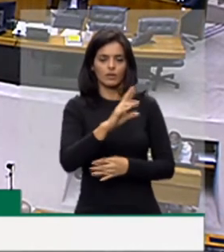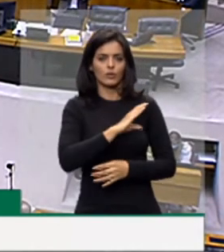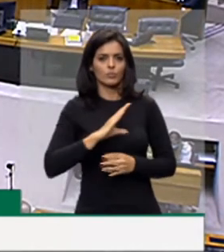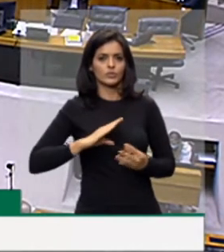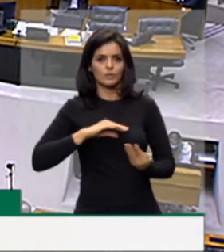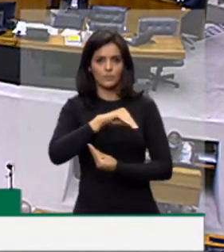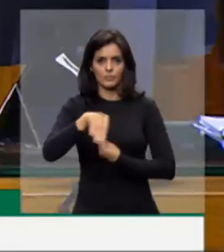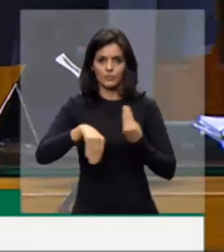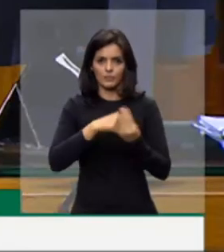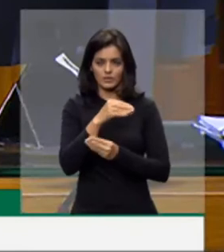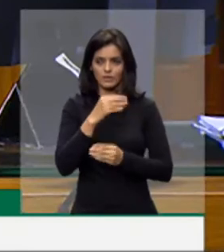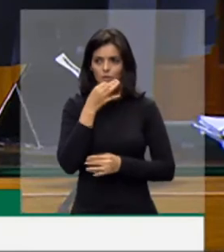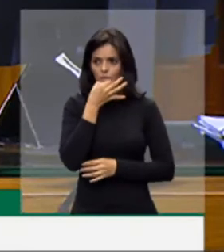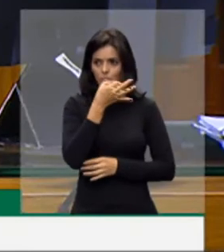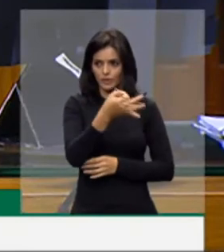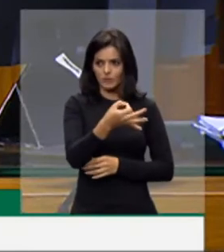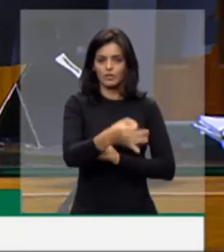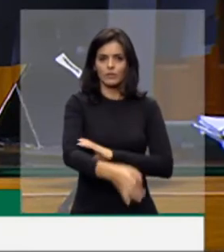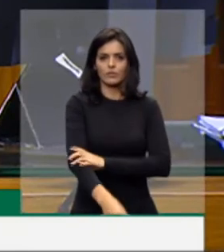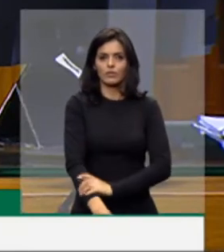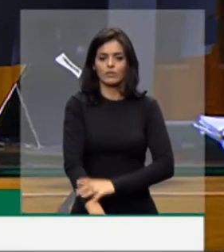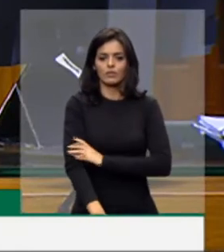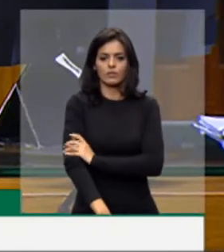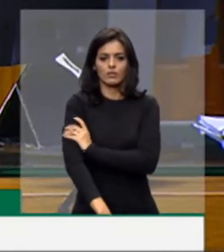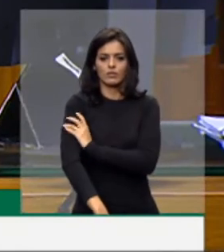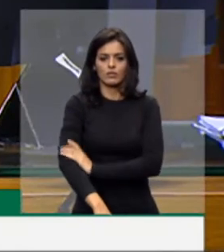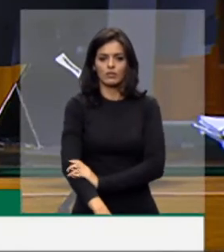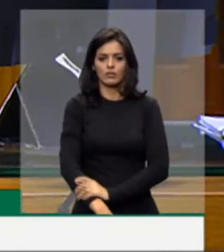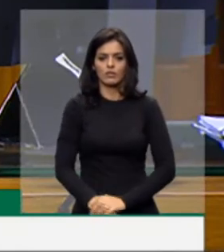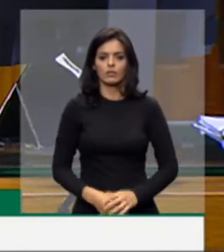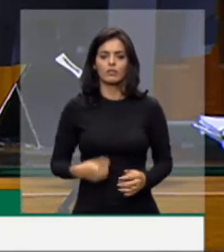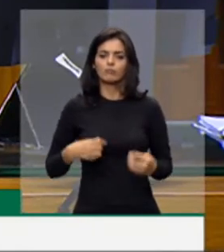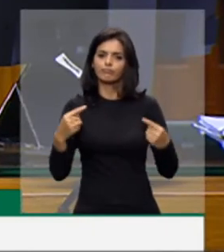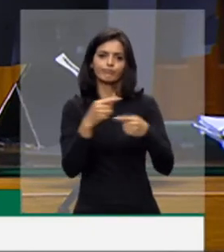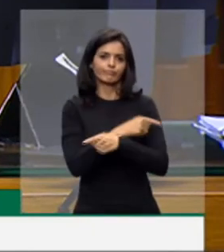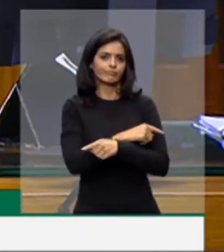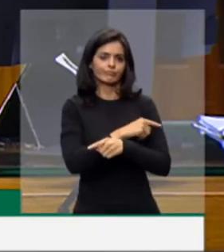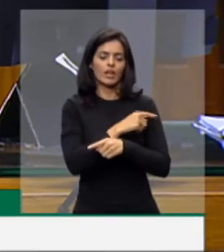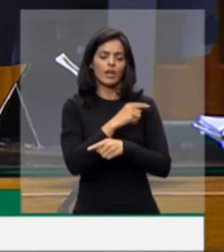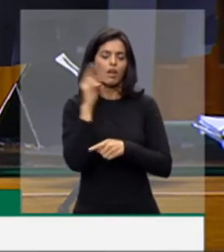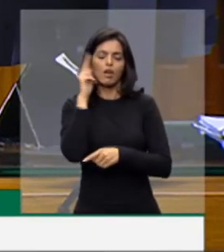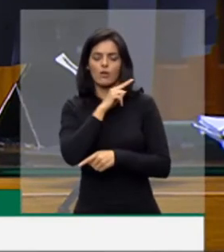RESULTADO SIM 311, NÃO 114, 425. APROVADO. EM VOTAÇÃO O PARECER DA COMISSÃO MISTA NA PARTE EM QUE MANIFESTA A OPINIÃO PELO NÃO ATENDIMENTO